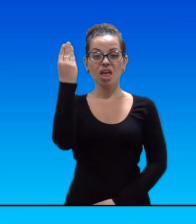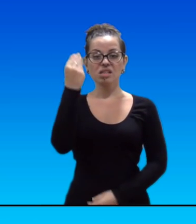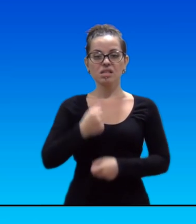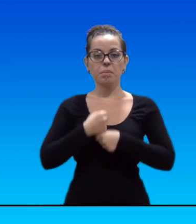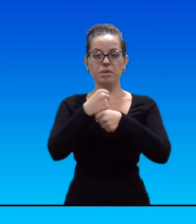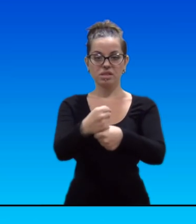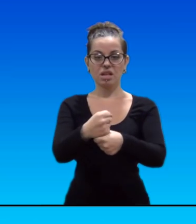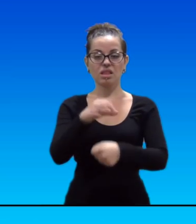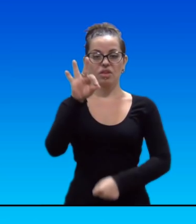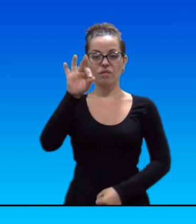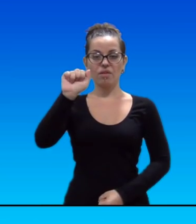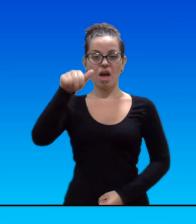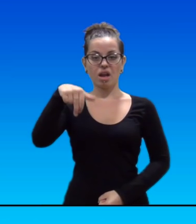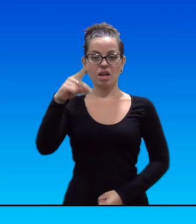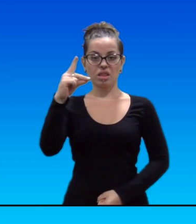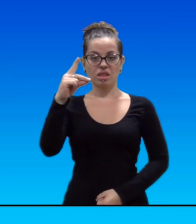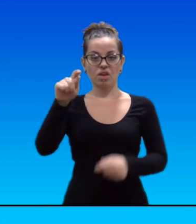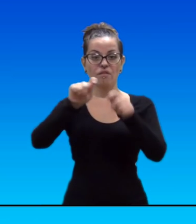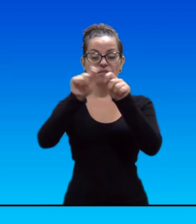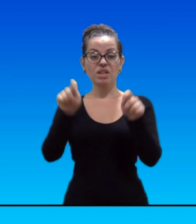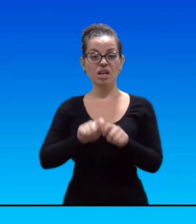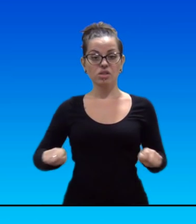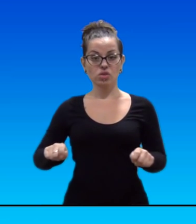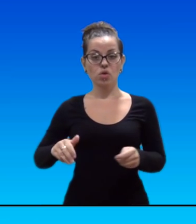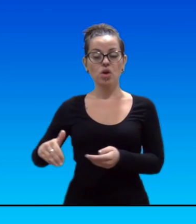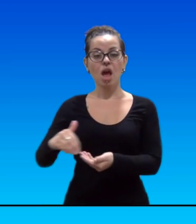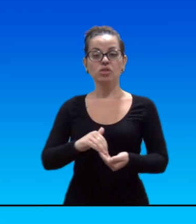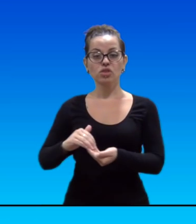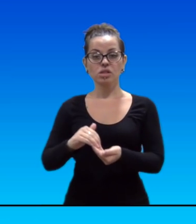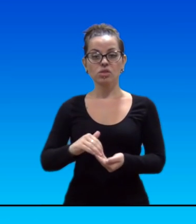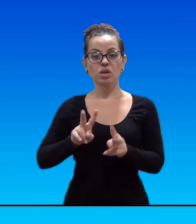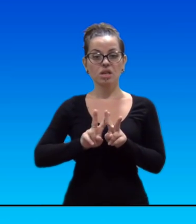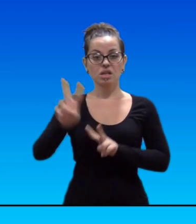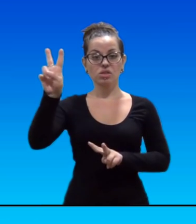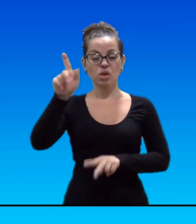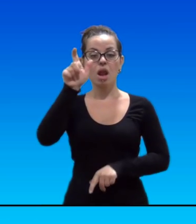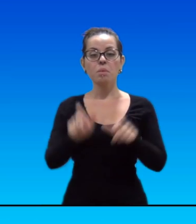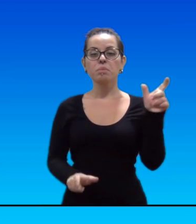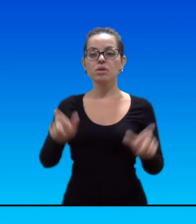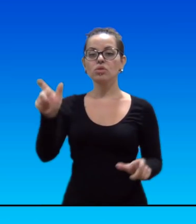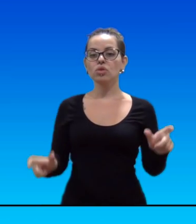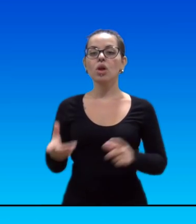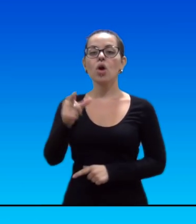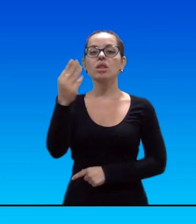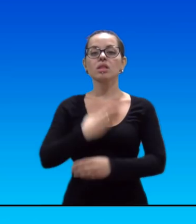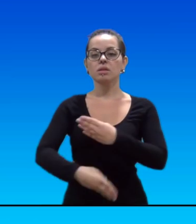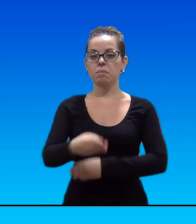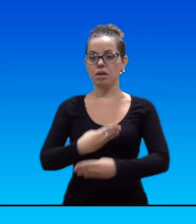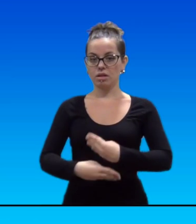L’ENS ha partecipato in rappresentanza della FAND, Federazione tra le Associazioni Nazionali delle persone con Disabilità